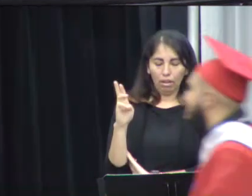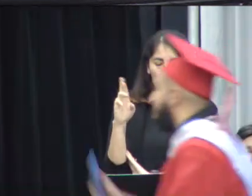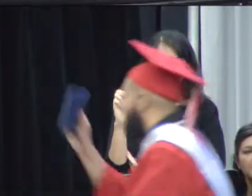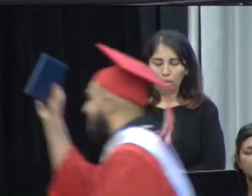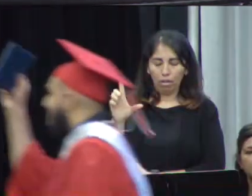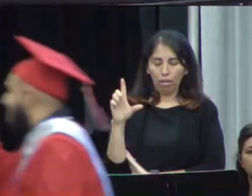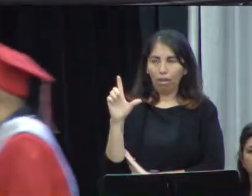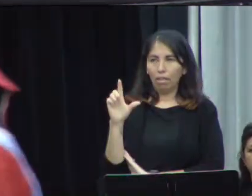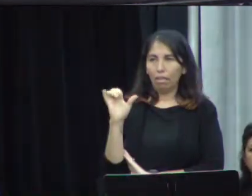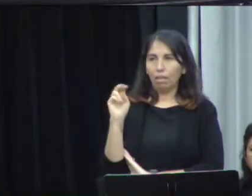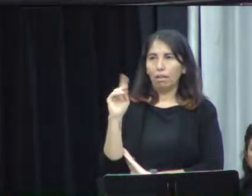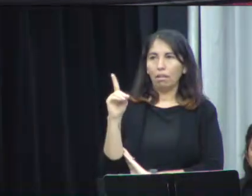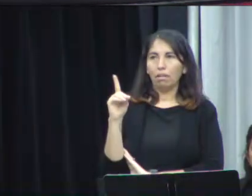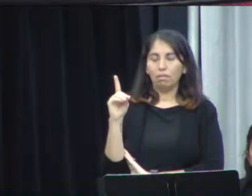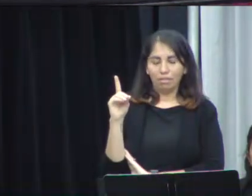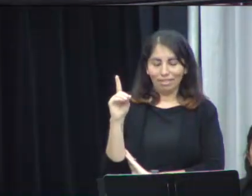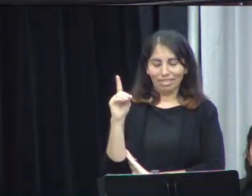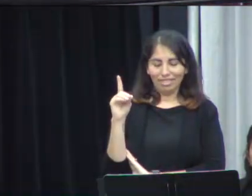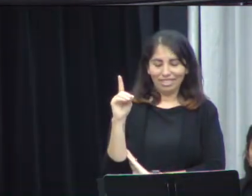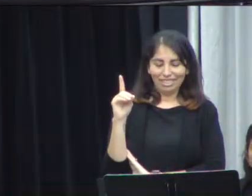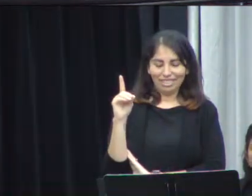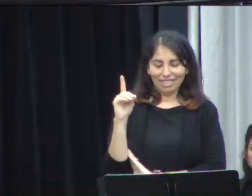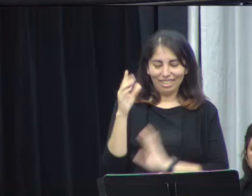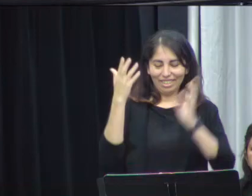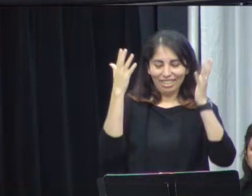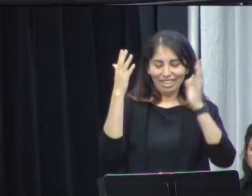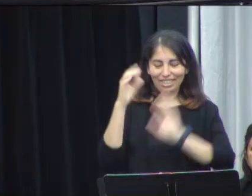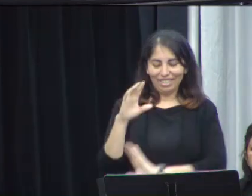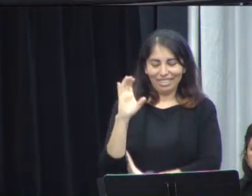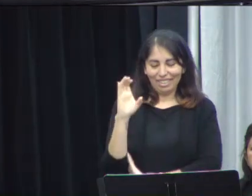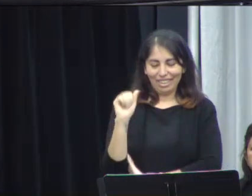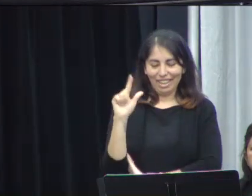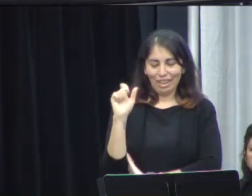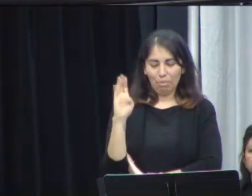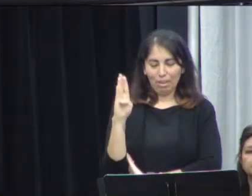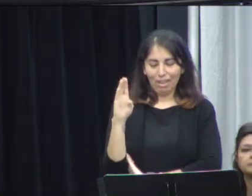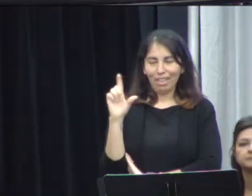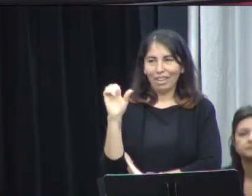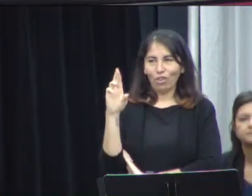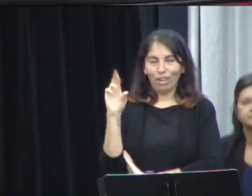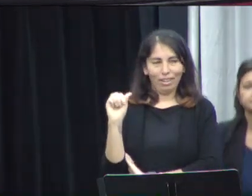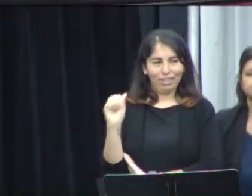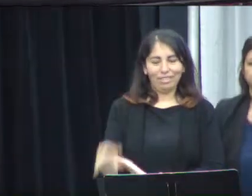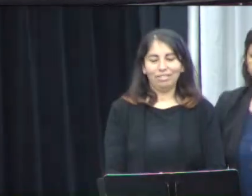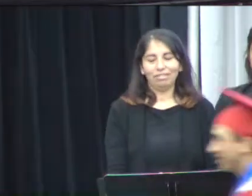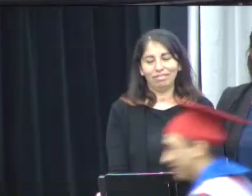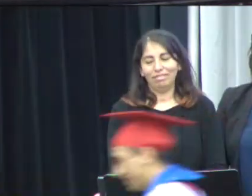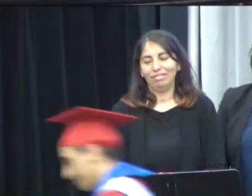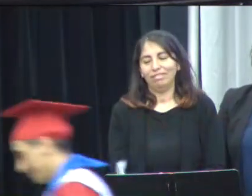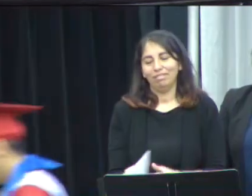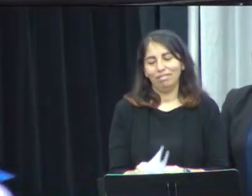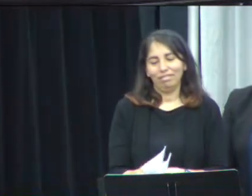Gabriel Lind. (audience applauds) Caleb Leda. (audience applauds)